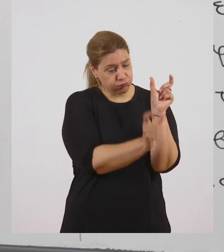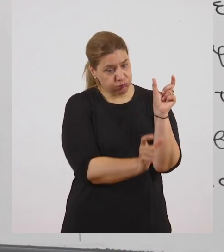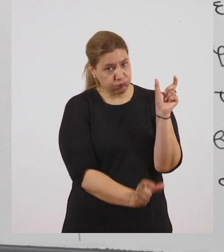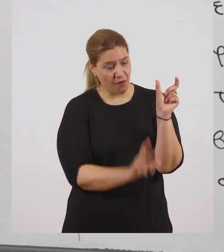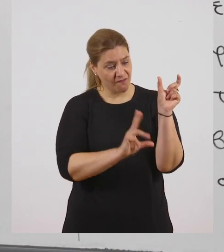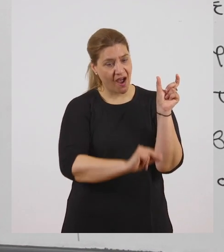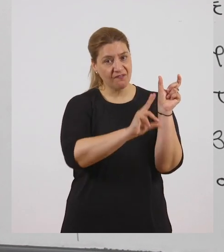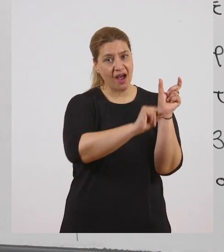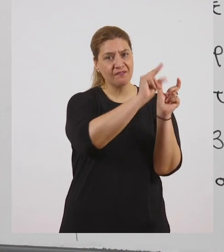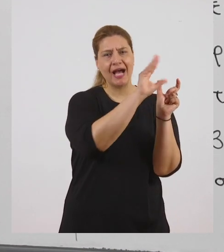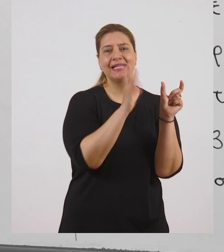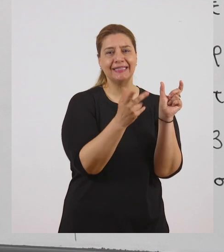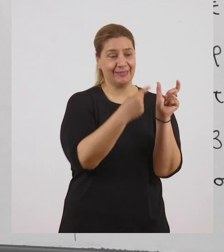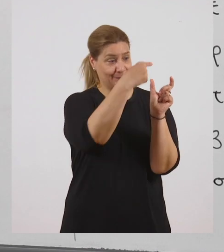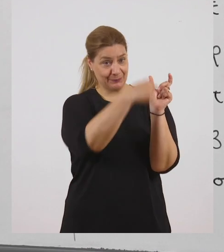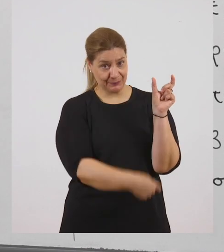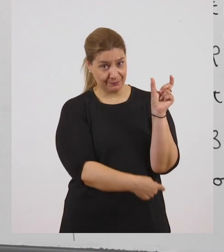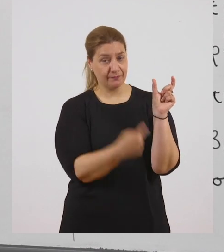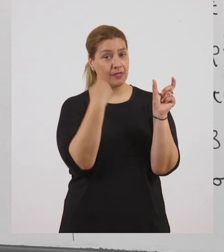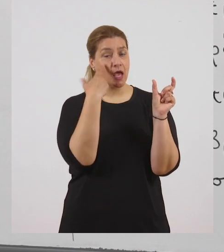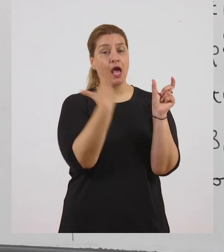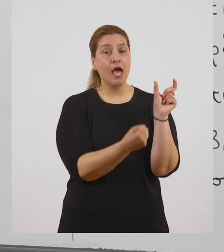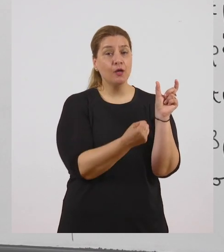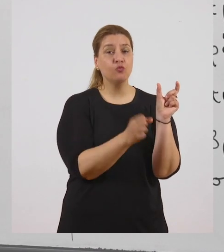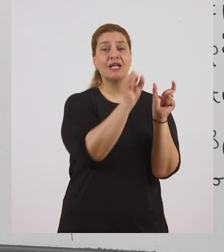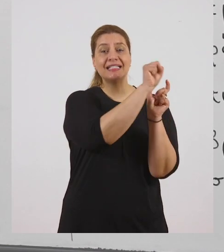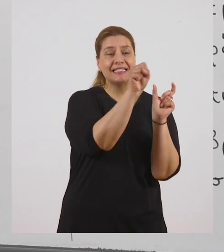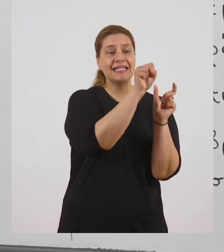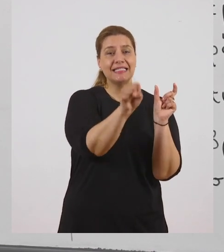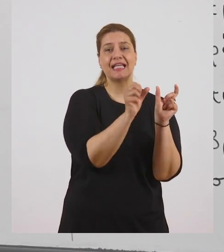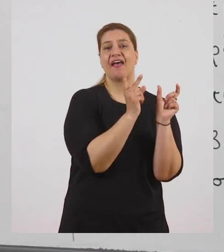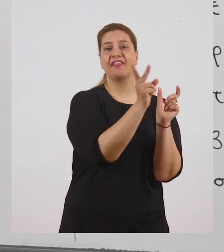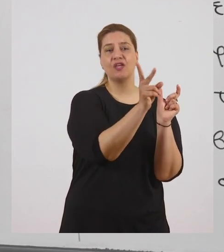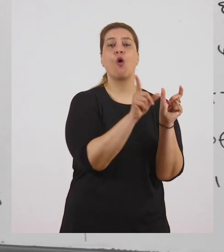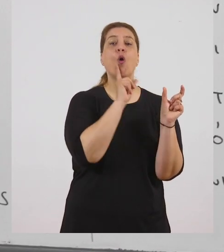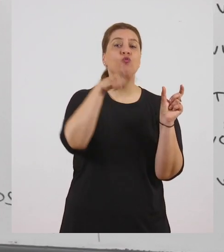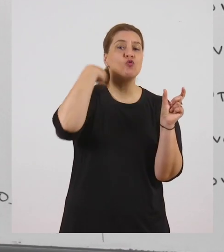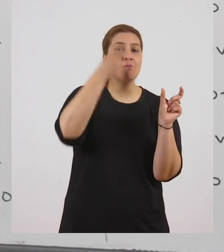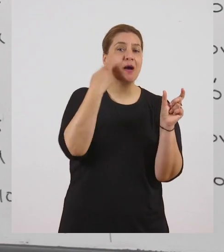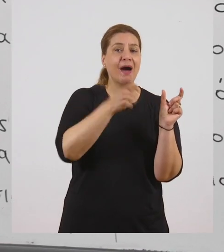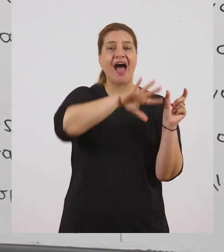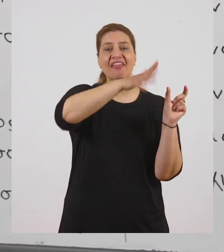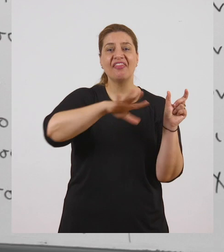Βλέπουμε εδώ ότι όλες αυτές οι λέξεις έχουν δύο "σσ", όπως η μητέρα-λέξη "θάλασσα".